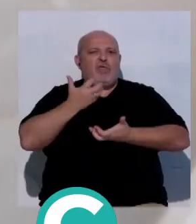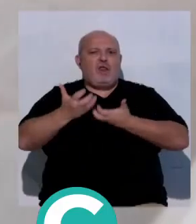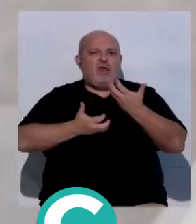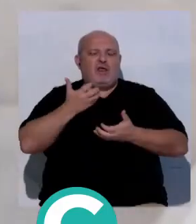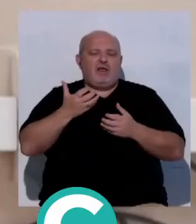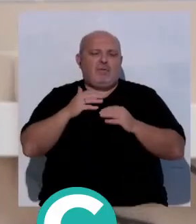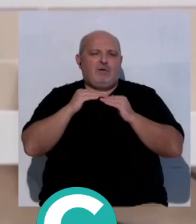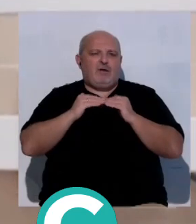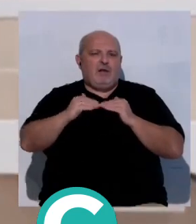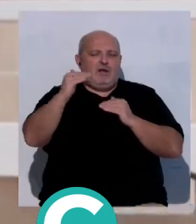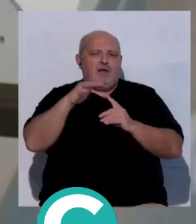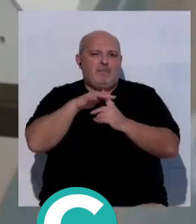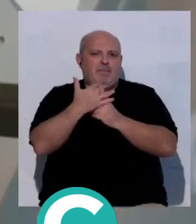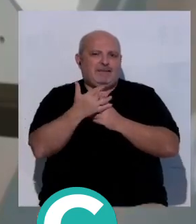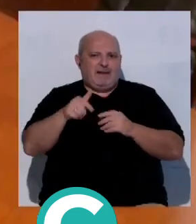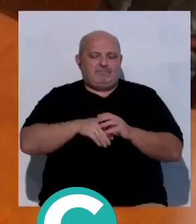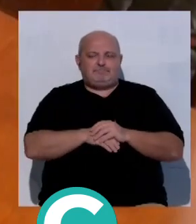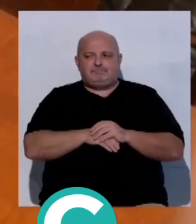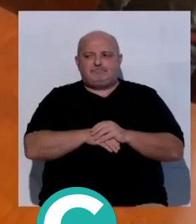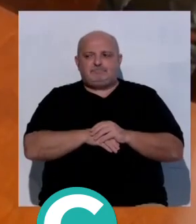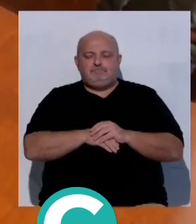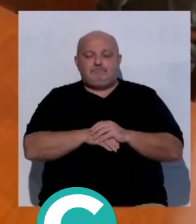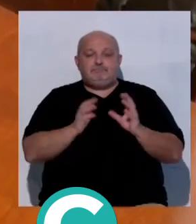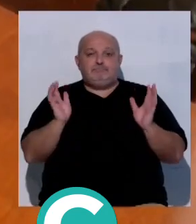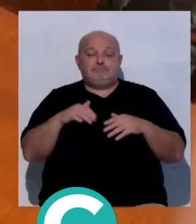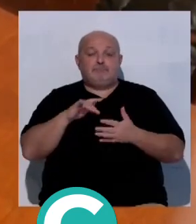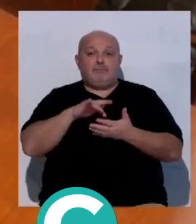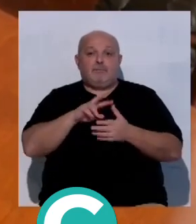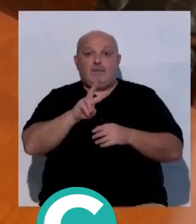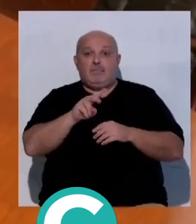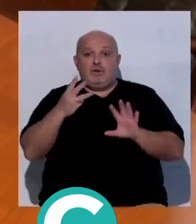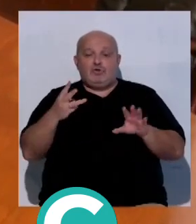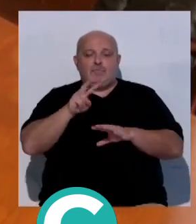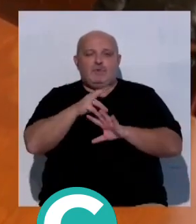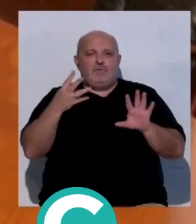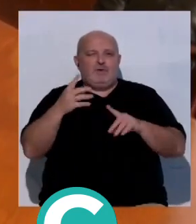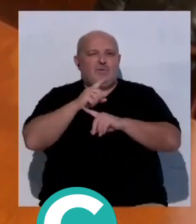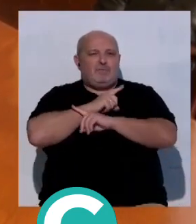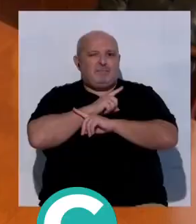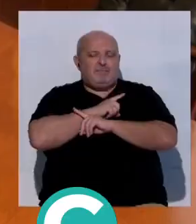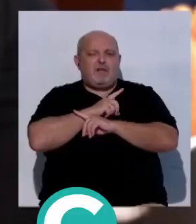sostenibilidad medioambiental el evento fijado los días 28 y 29 de noviembre cuenta ya con un